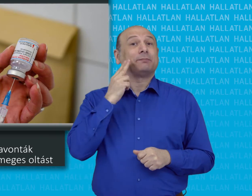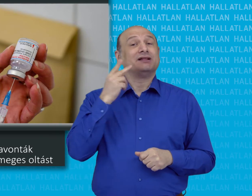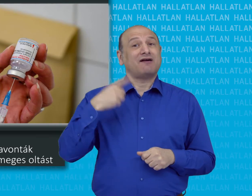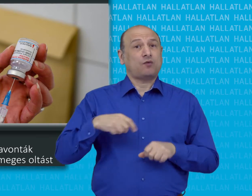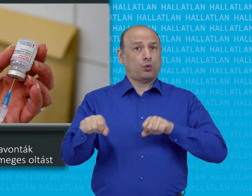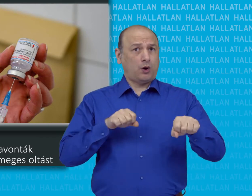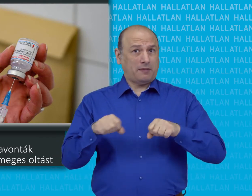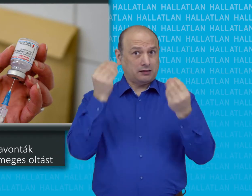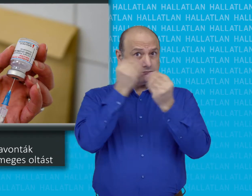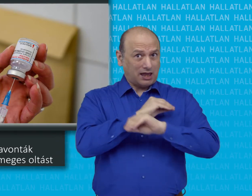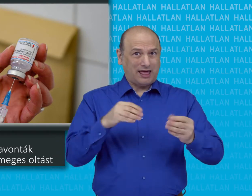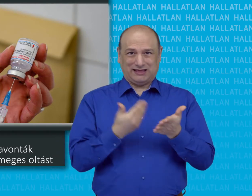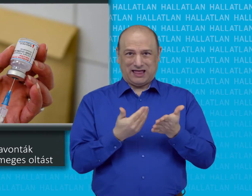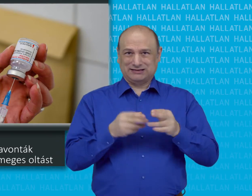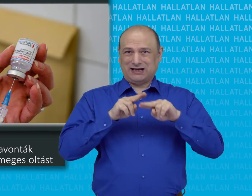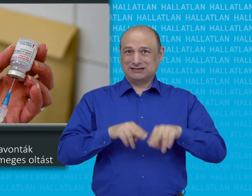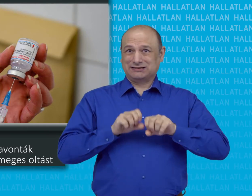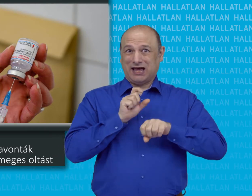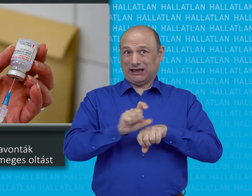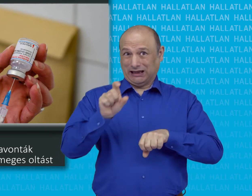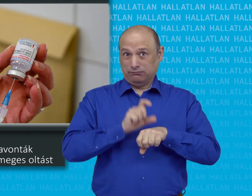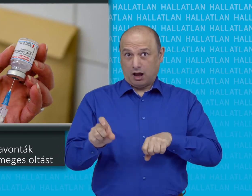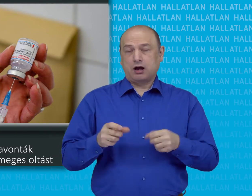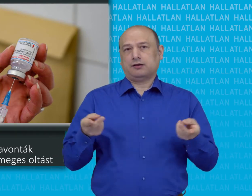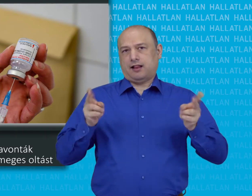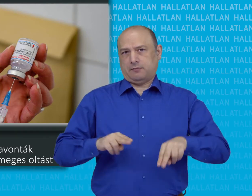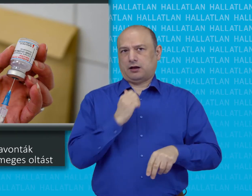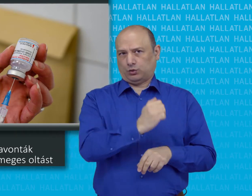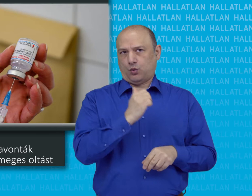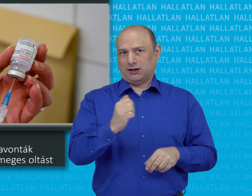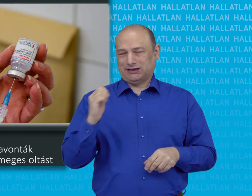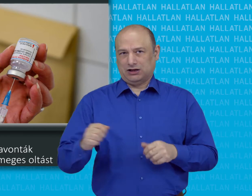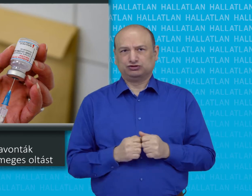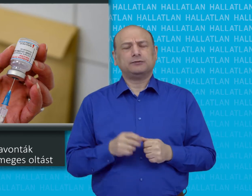Hiába jelentette be pénteken a kormány, hogy „szinkronizációs problémák” miatt elmaradt az erre a hétvégére tervezett